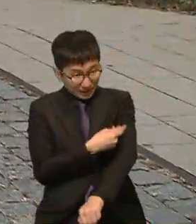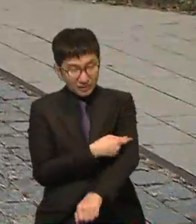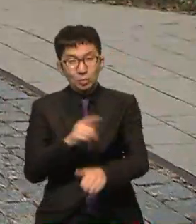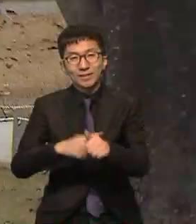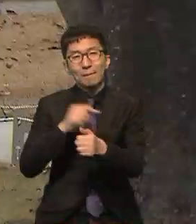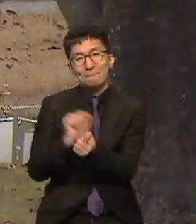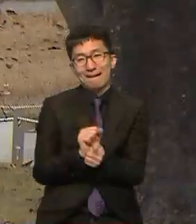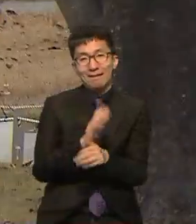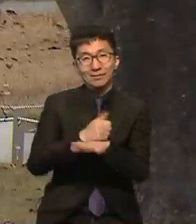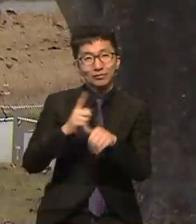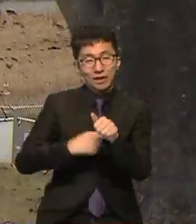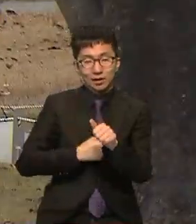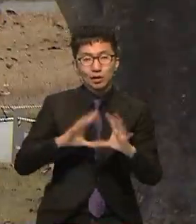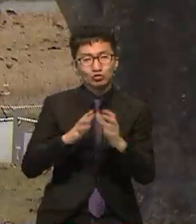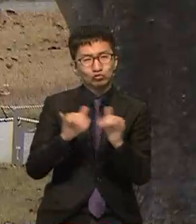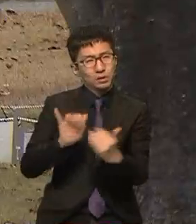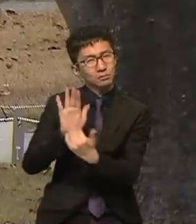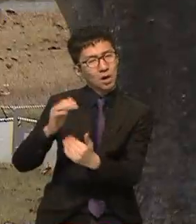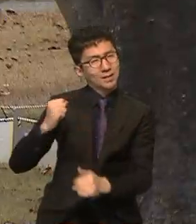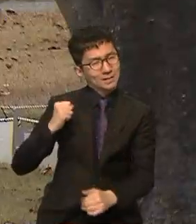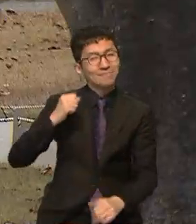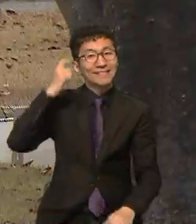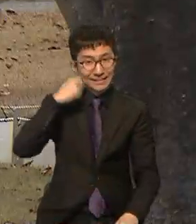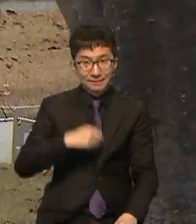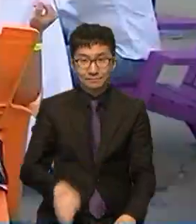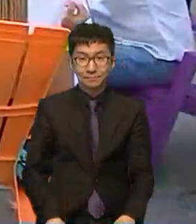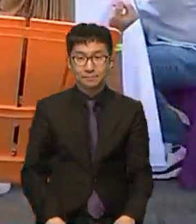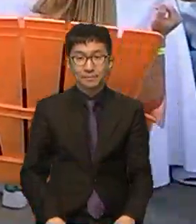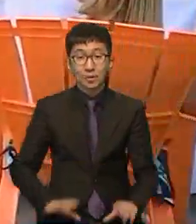국민 다수가 방어력을 갖추게 됐다는 점. 세계적인 방역 완화 추세를 고려했기